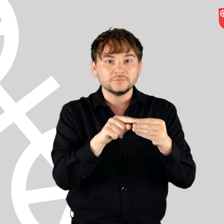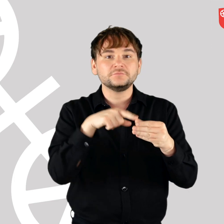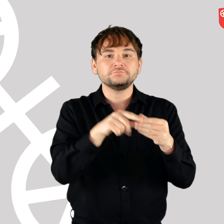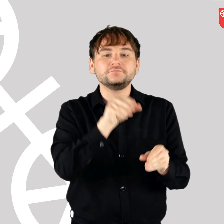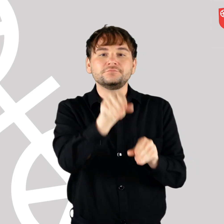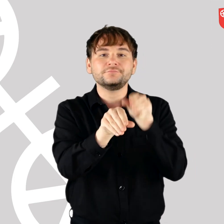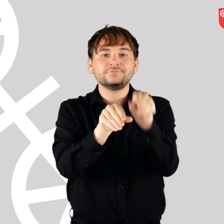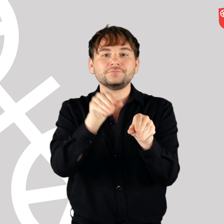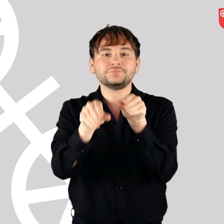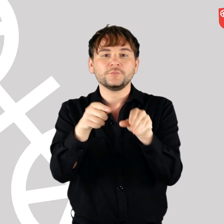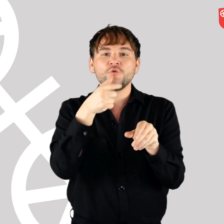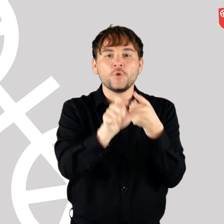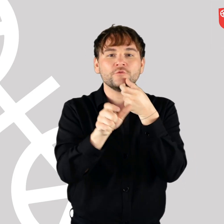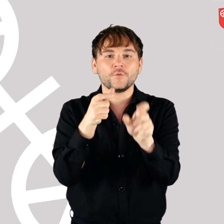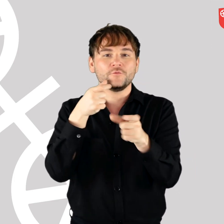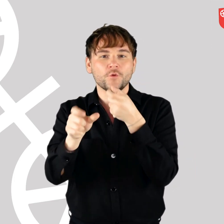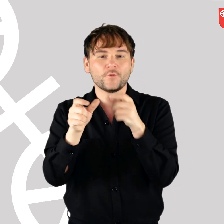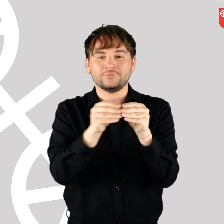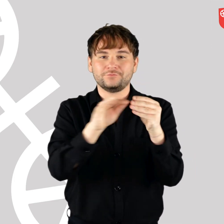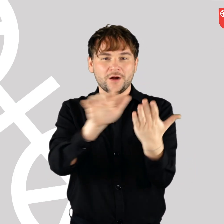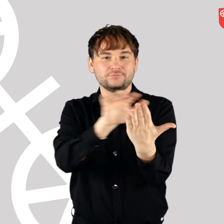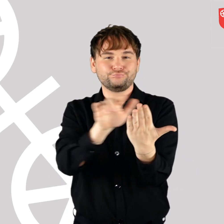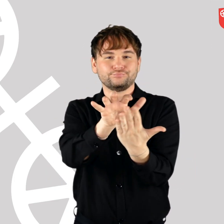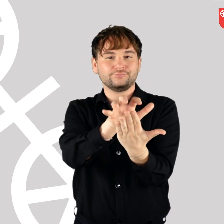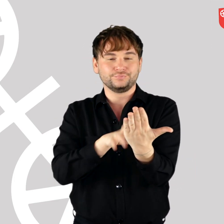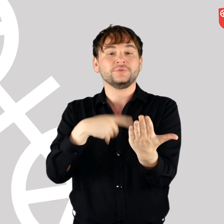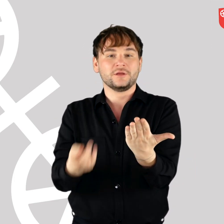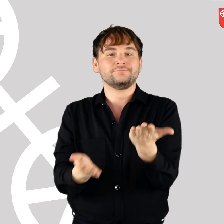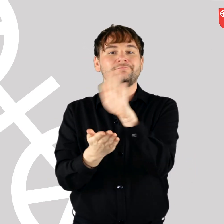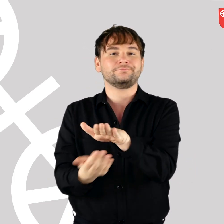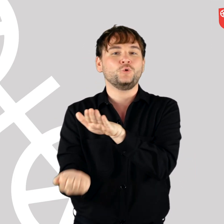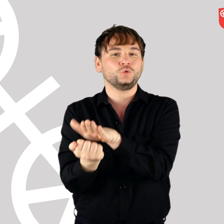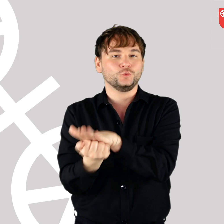und schließlich zu Wörtern, Zeilen und Seiten zusammengefügt und gedruckt.